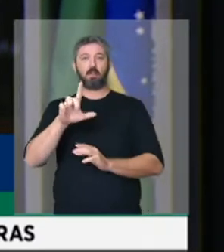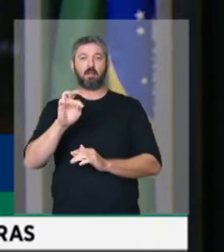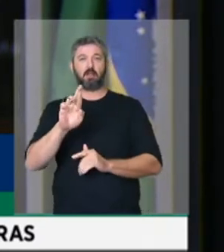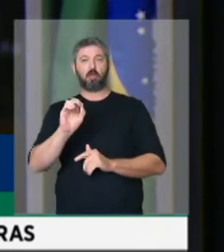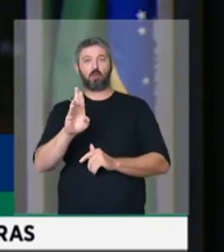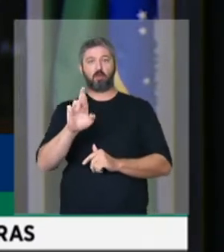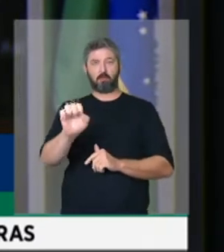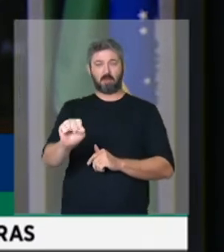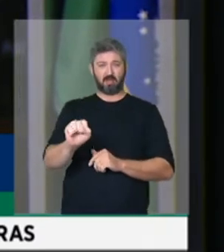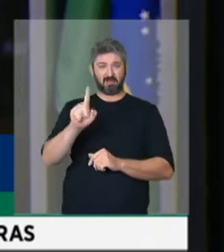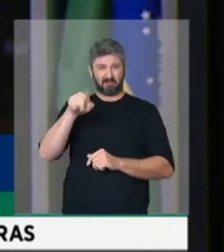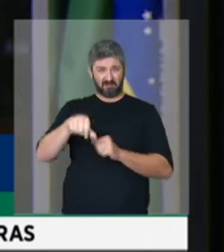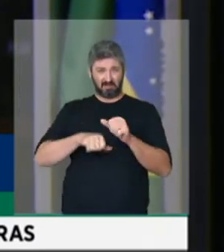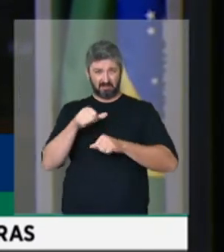CASTRO, QUE DEIXOU CLARO QUE